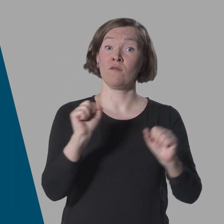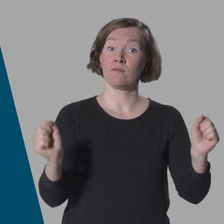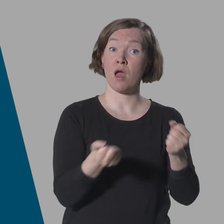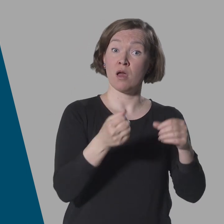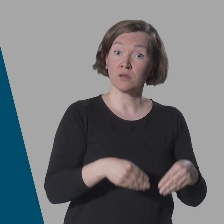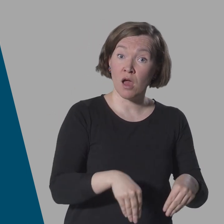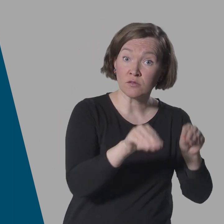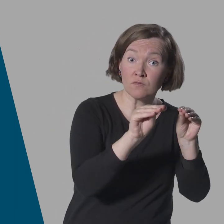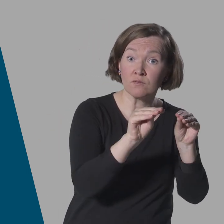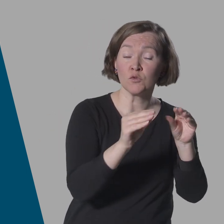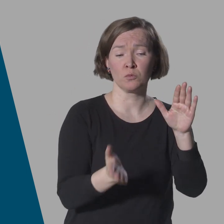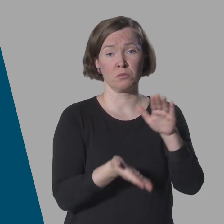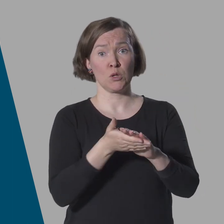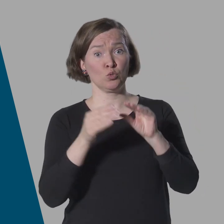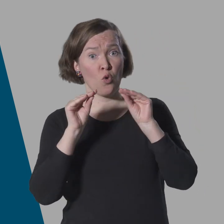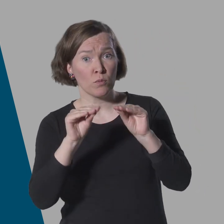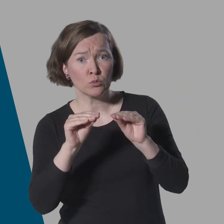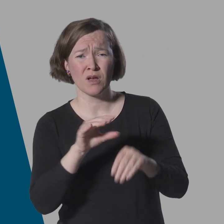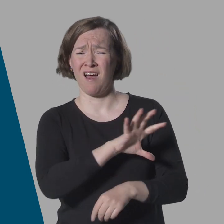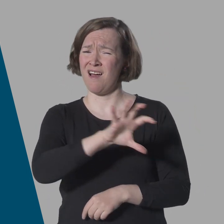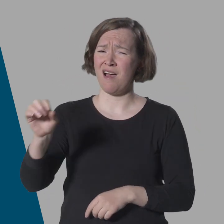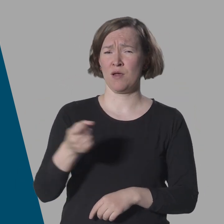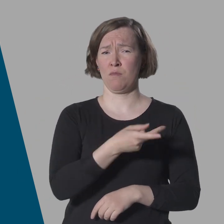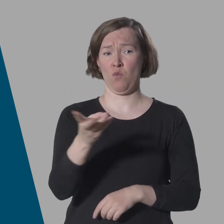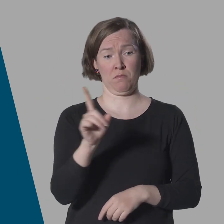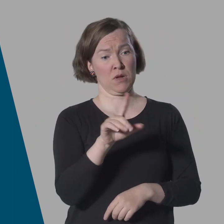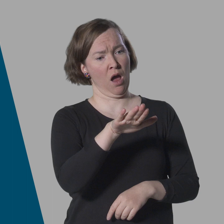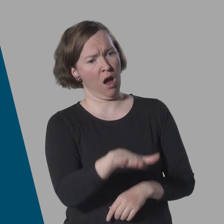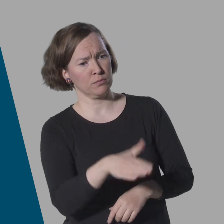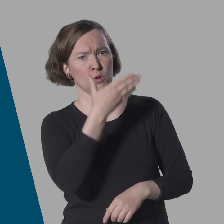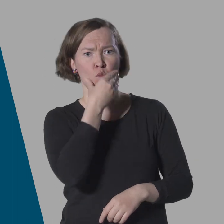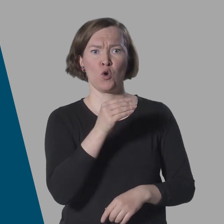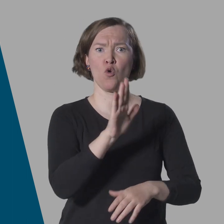niin varhaiskasvatuksessa, perusopetuksessa kuin kaikissa muissakin -